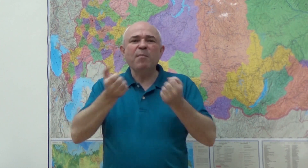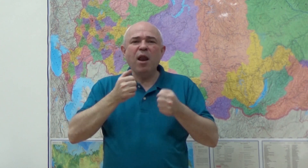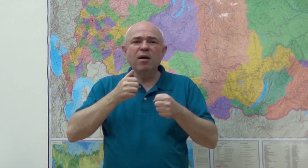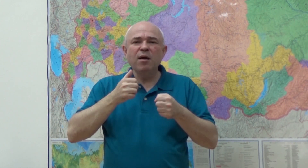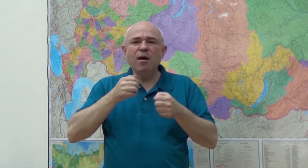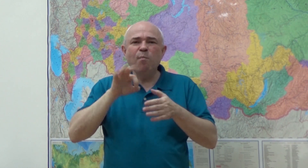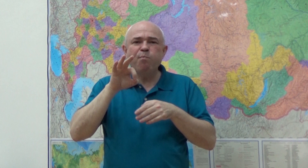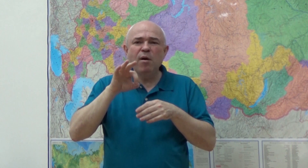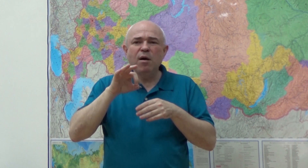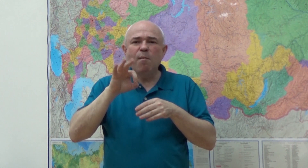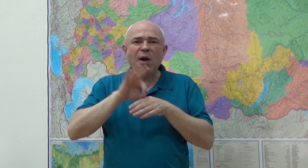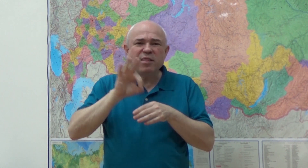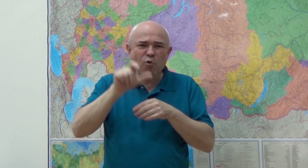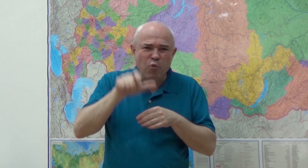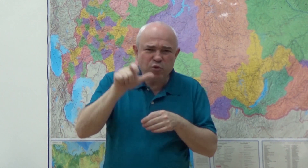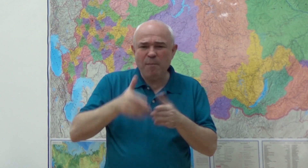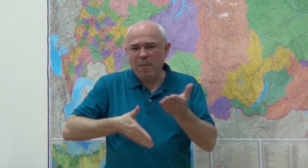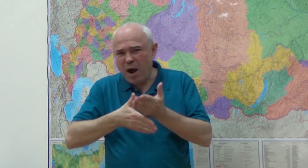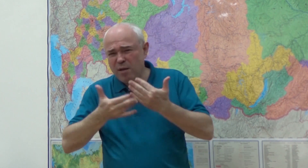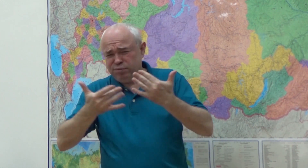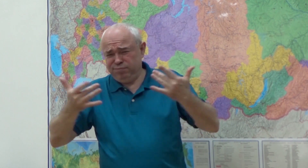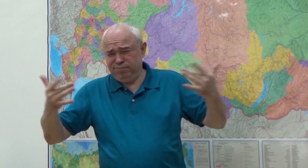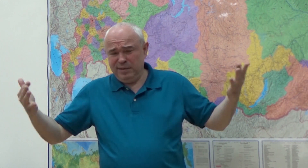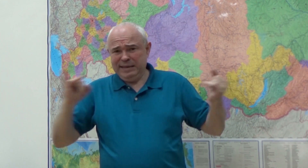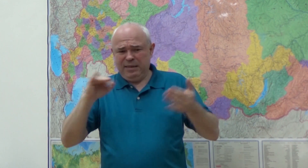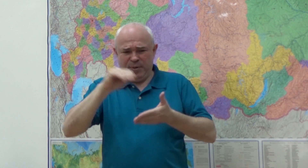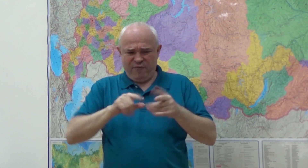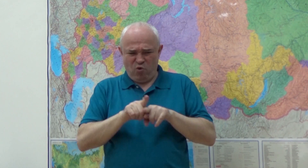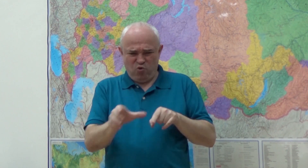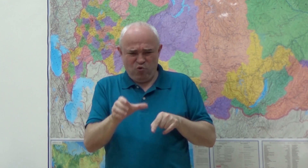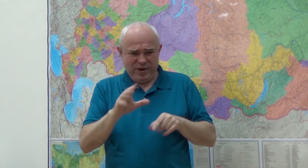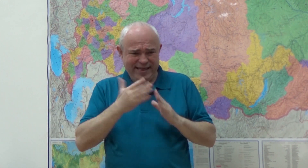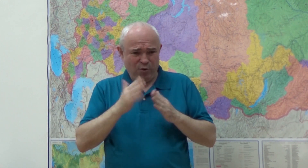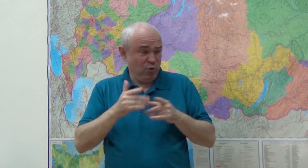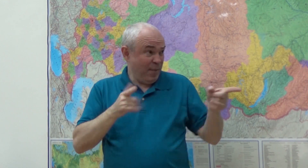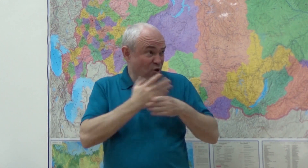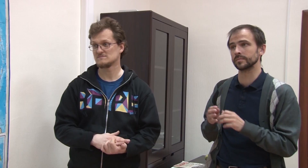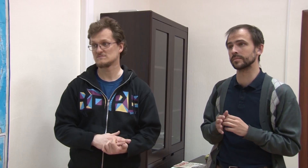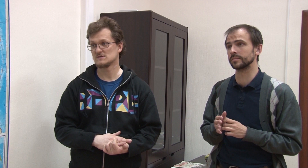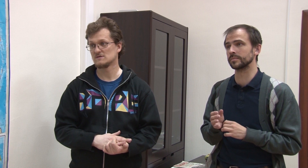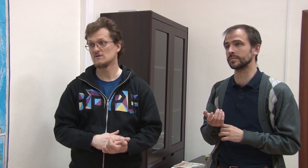принимал больных людей, помогал, делал множество разных вещей. И написал вот такую толстую книгу. Ты имеешь в виду эту книгу?